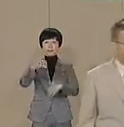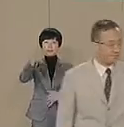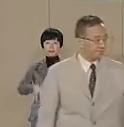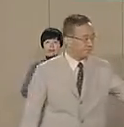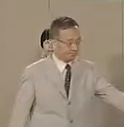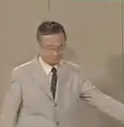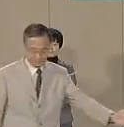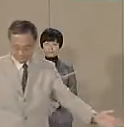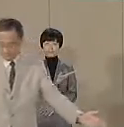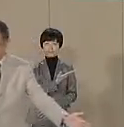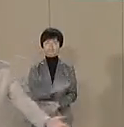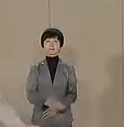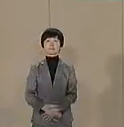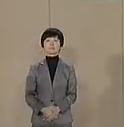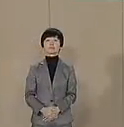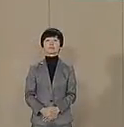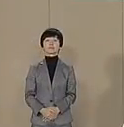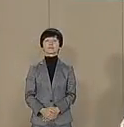〔靴音〕 谷川智行(ﾀﾆｶﾞﾜ ﾄﾓﾕｷ)さんです